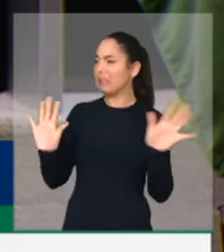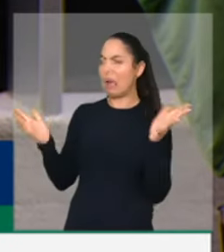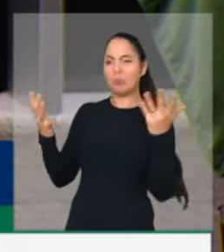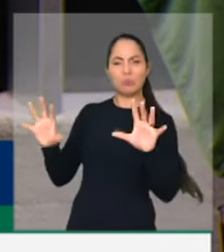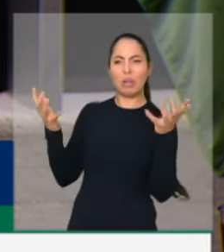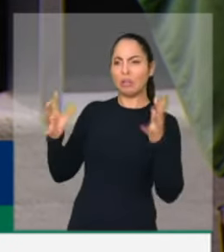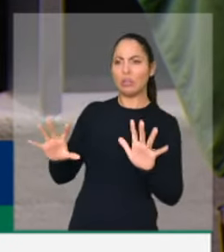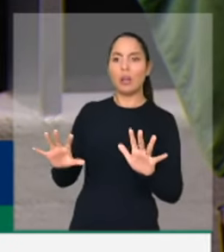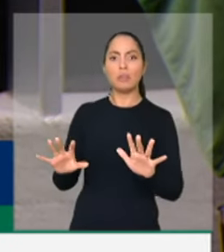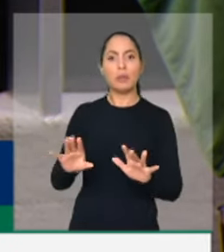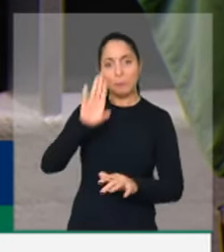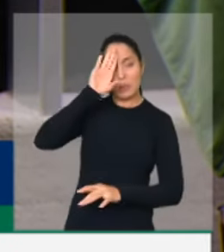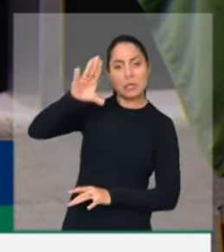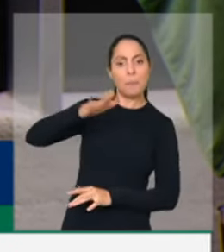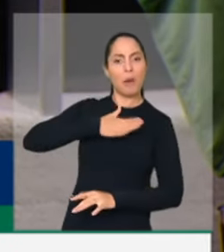SENHOR, UM DIA, IA APROVAR, ANTES DE MORRER, QUE SÉRGIO